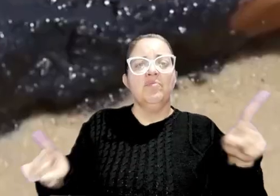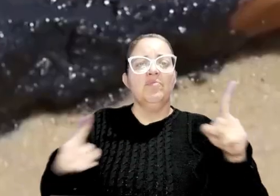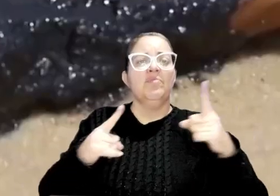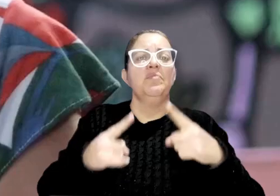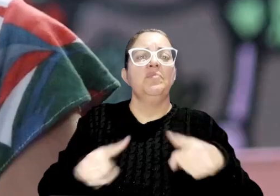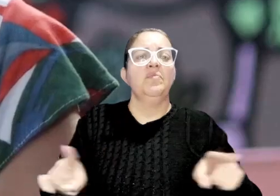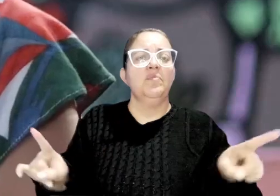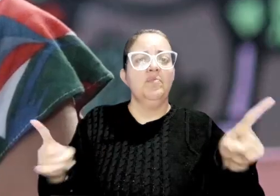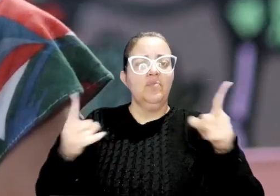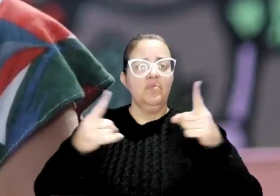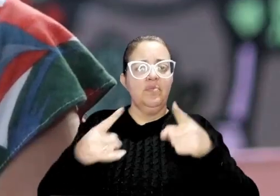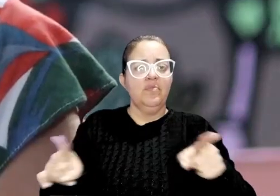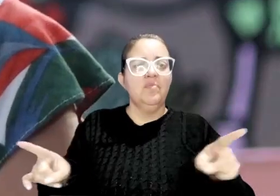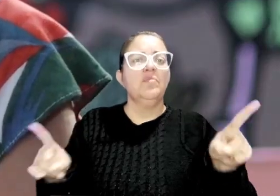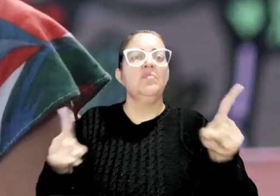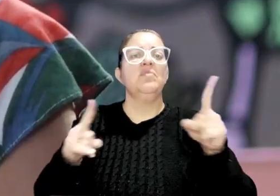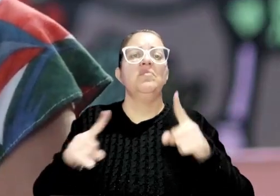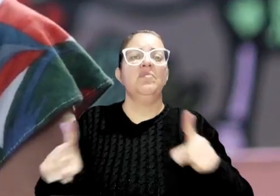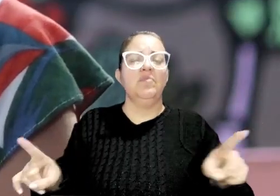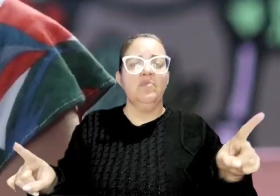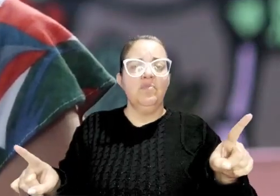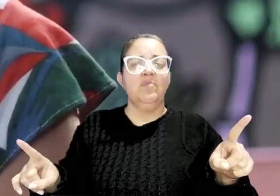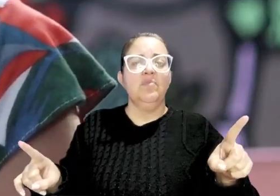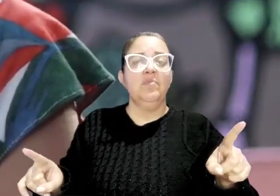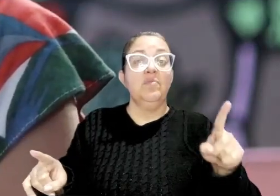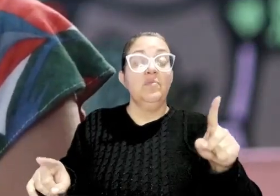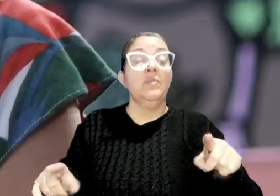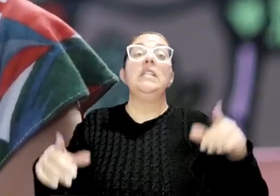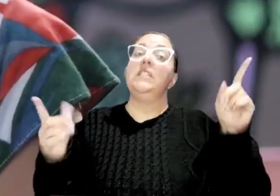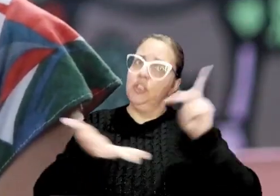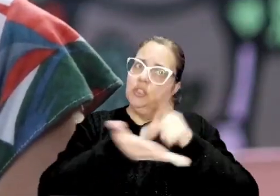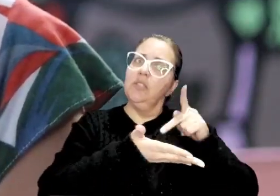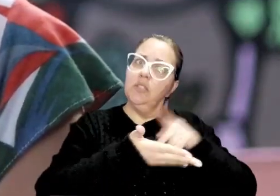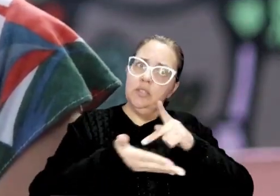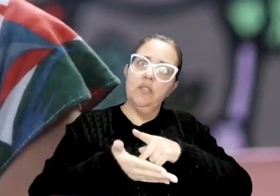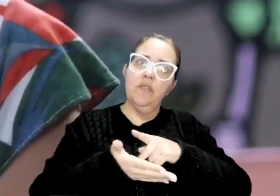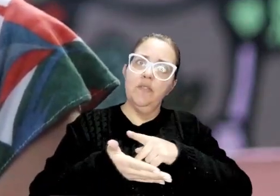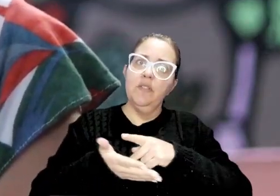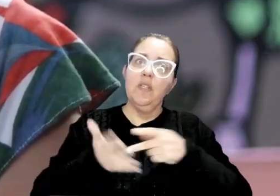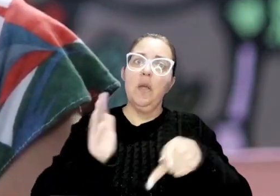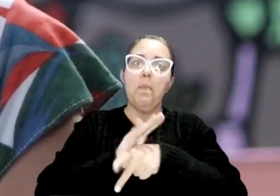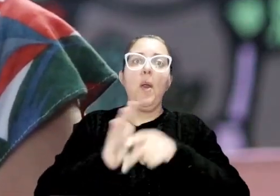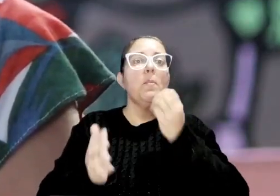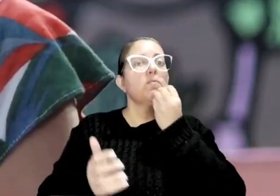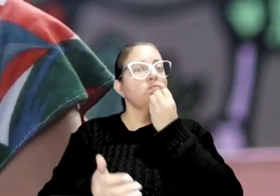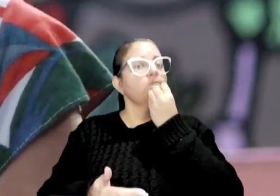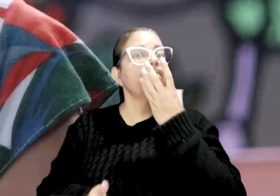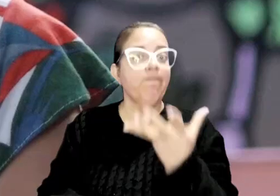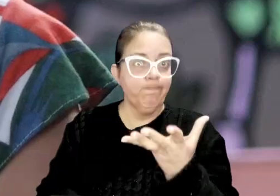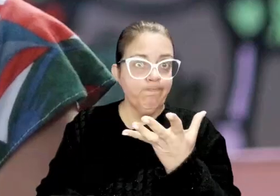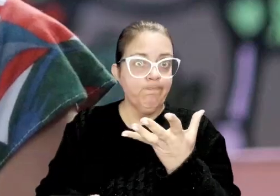né de fato do ponto de vista das denúncias né a gente tinha ali uma convergência profunda por mais